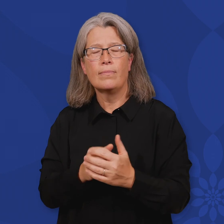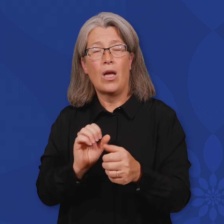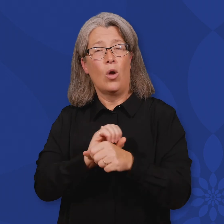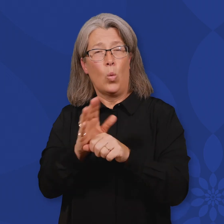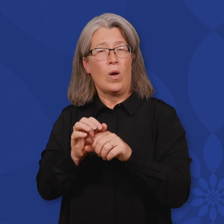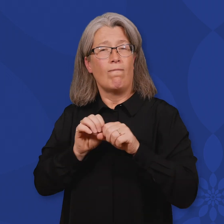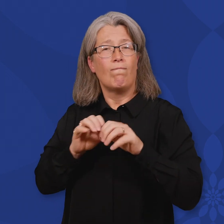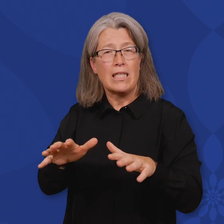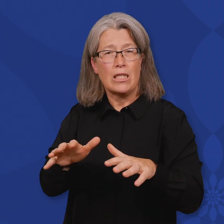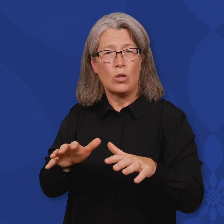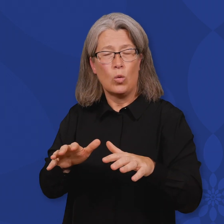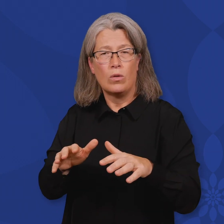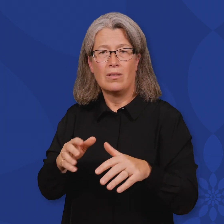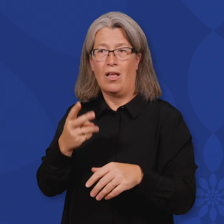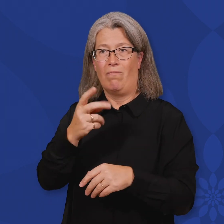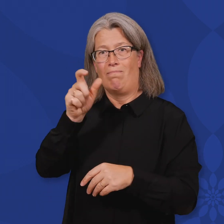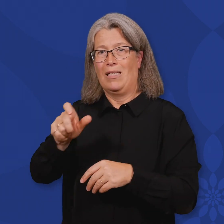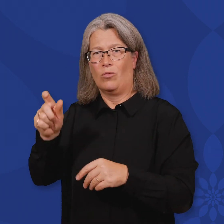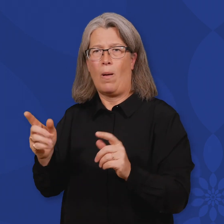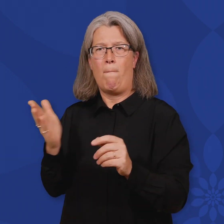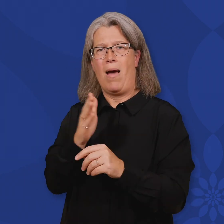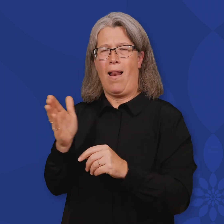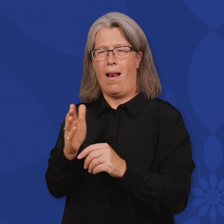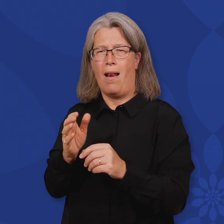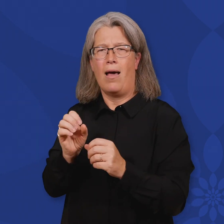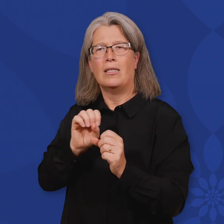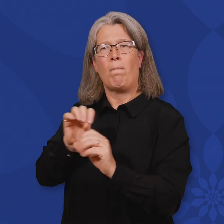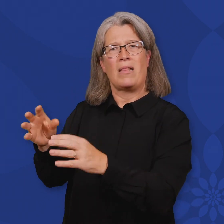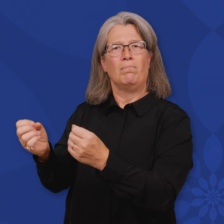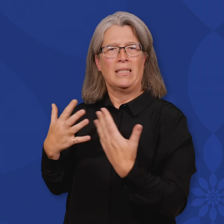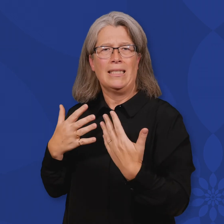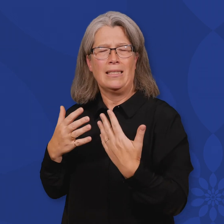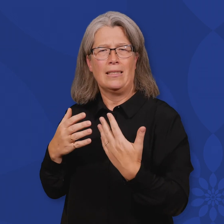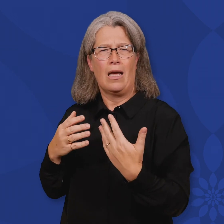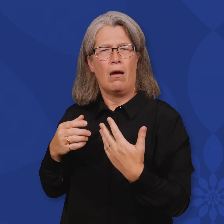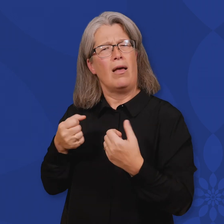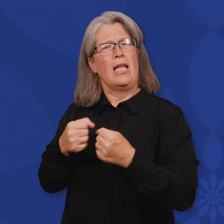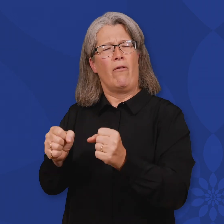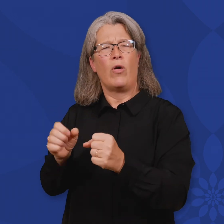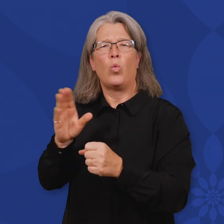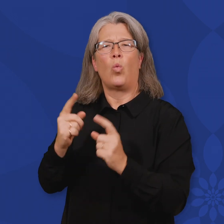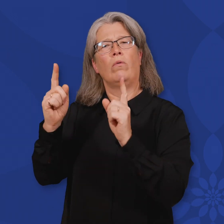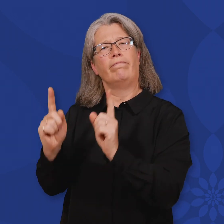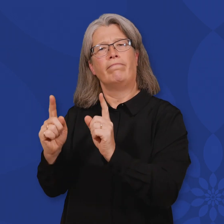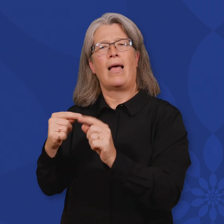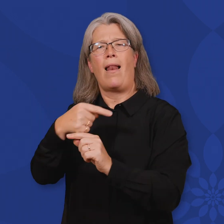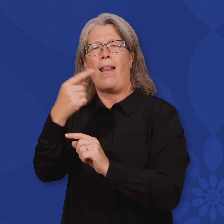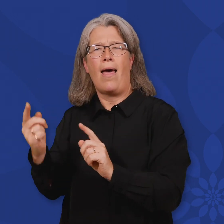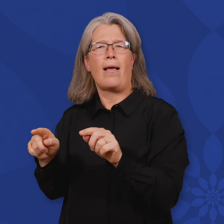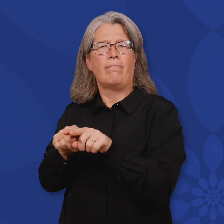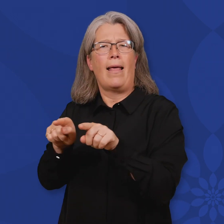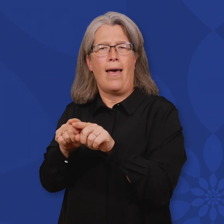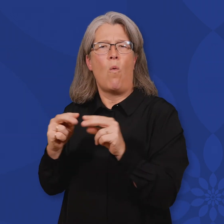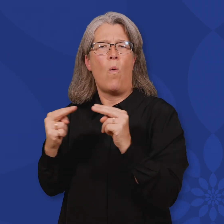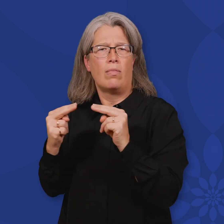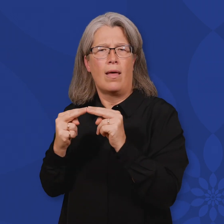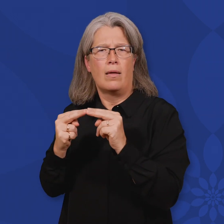Coronaviruset smittar effektivt särskilt vid långvarig närkontakt.